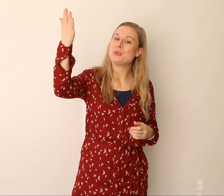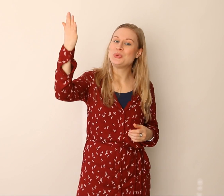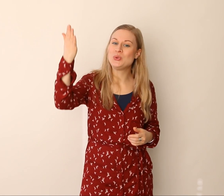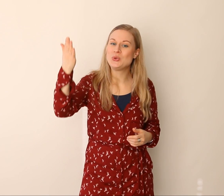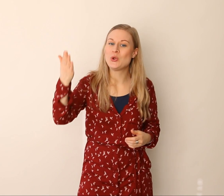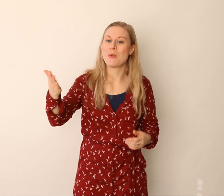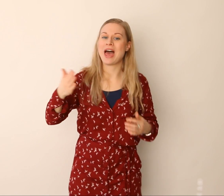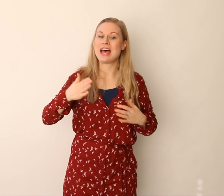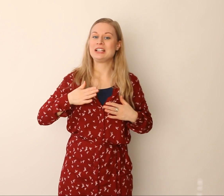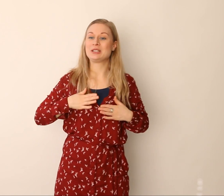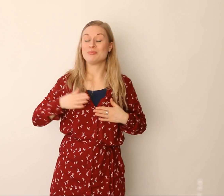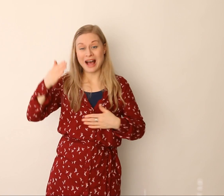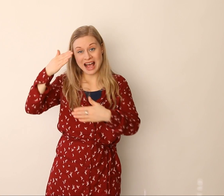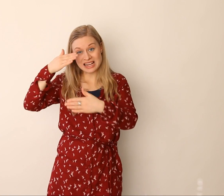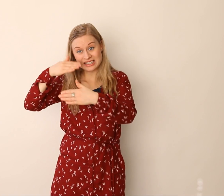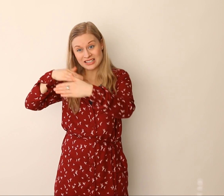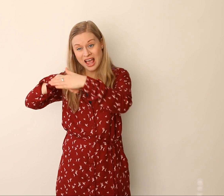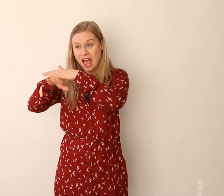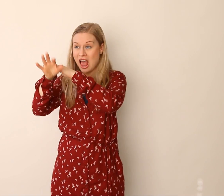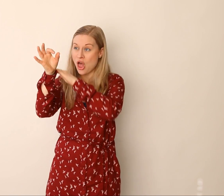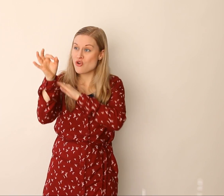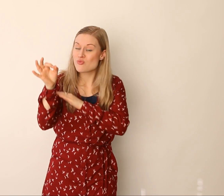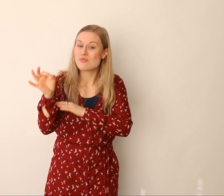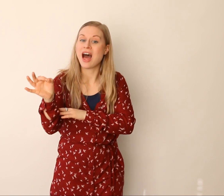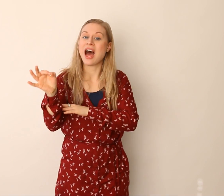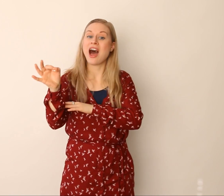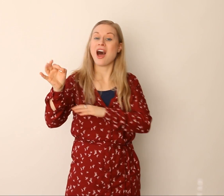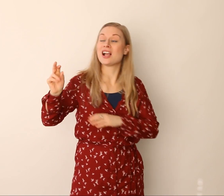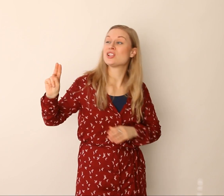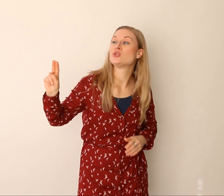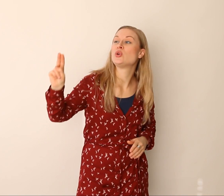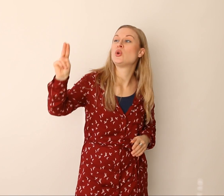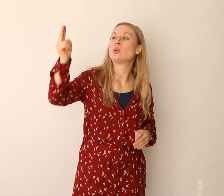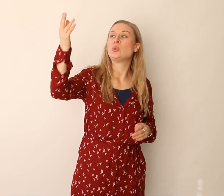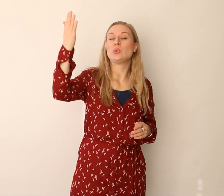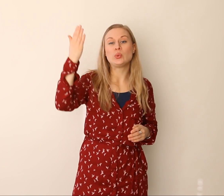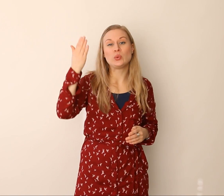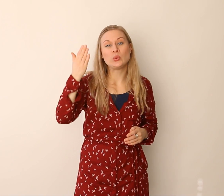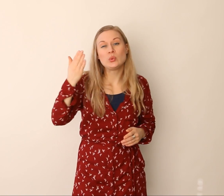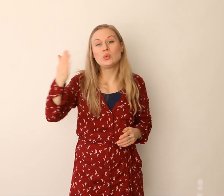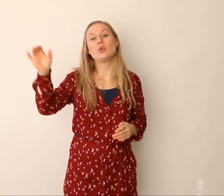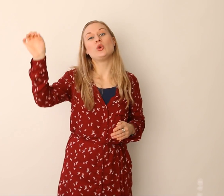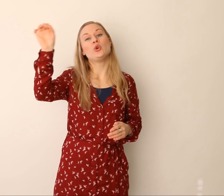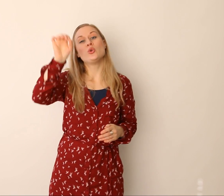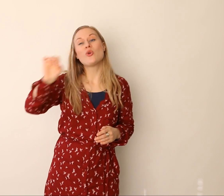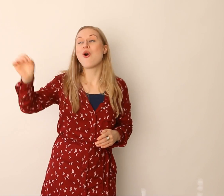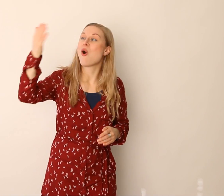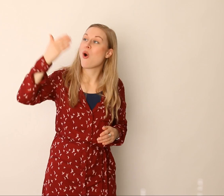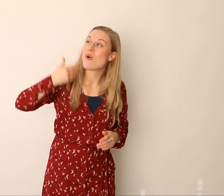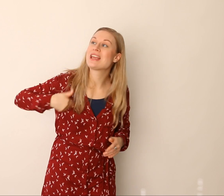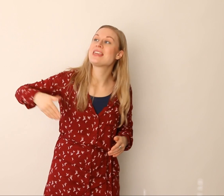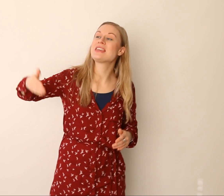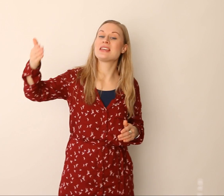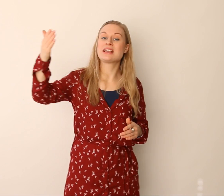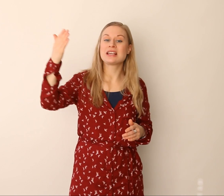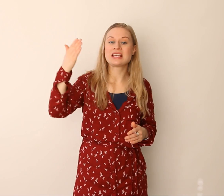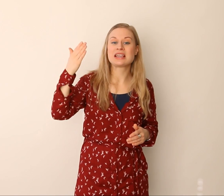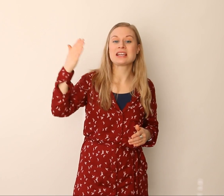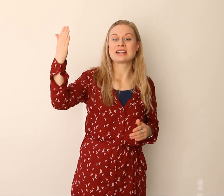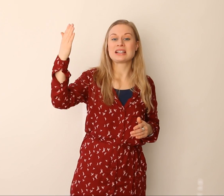U bent mijn schuilplaats. U, o Heer.